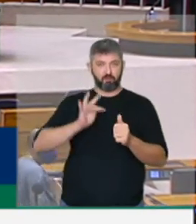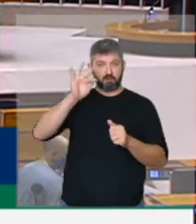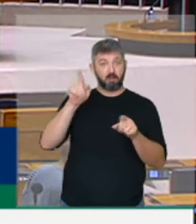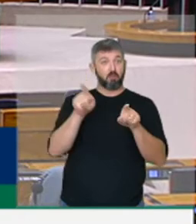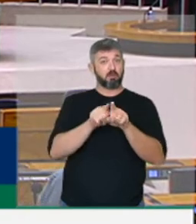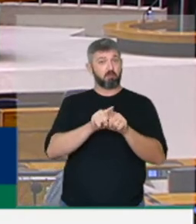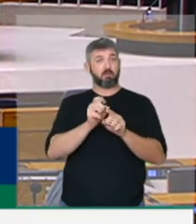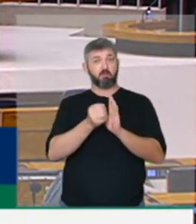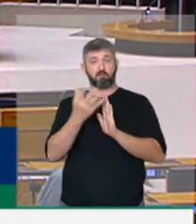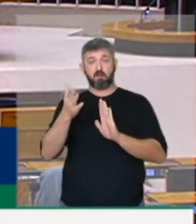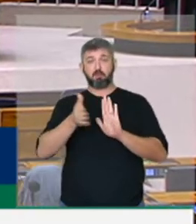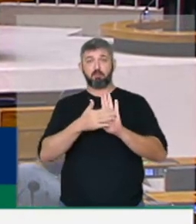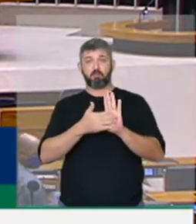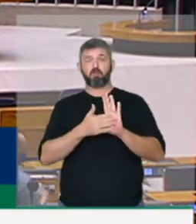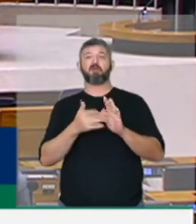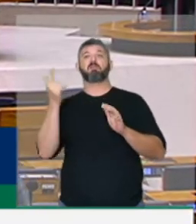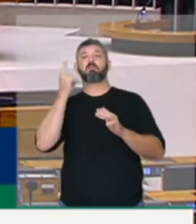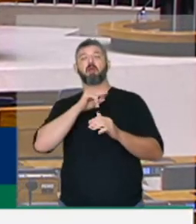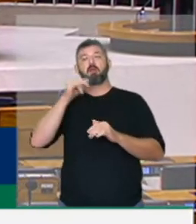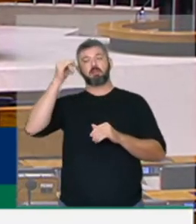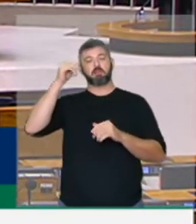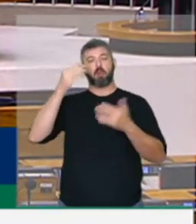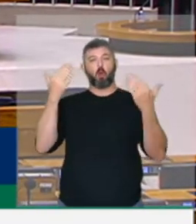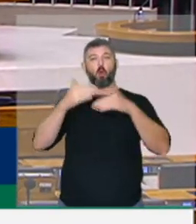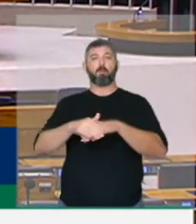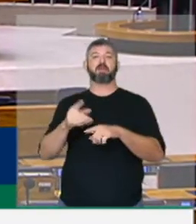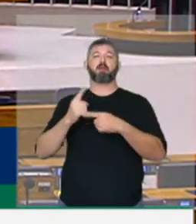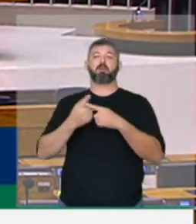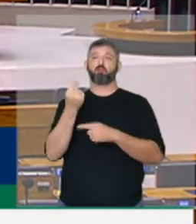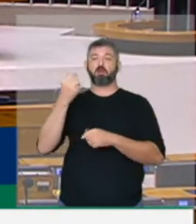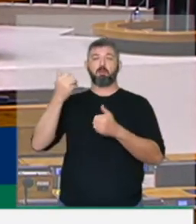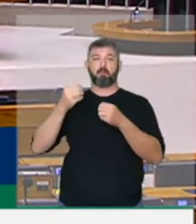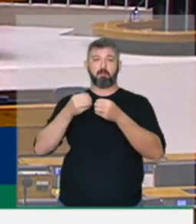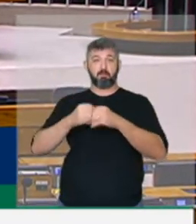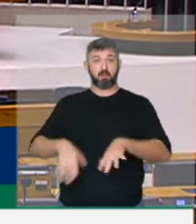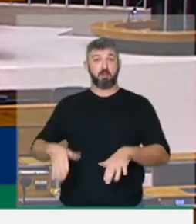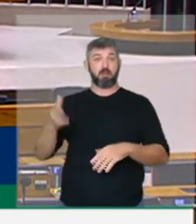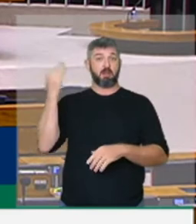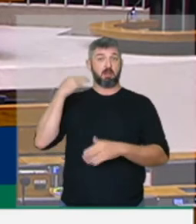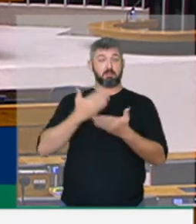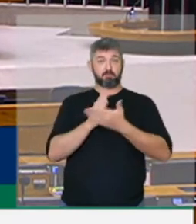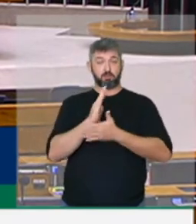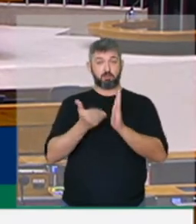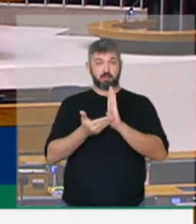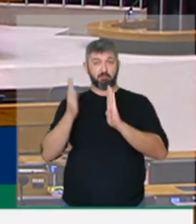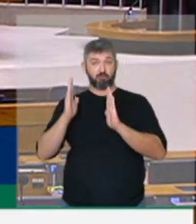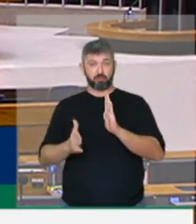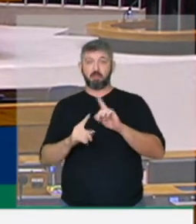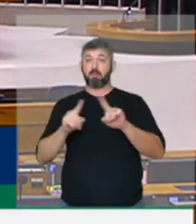FEDERAL TAMBÉM OUTRAS MEDIDAS PARA COMPENSAR PERDA DE RECEITA POR CAUSA DA PANDEMIA. ESSE PROJETO JÁ HAVIA SIDO APROVADO PELA CÂMARA MAS RECEBEU MODIFICAÇÕES NO